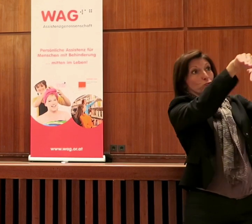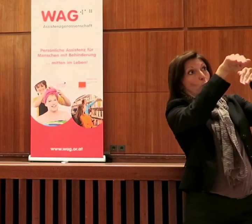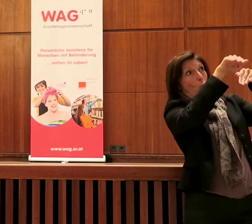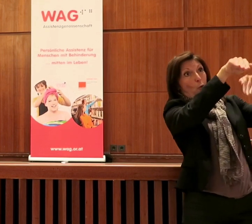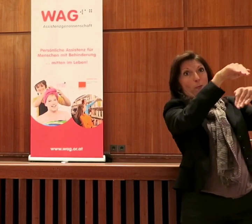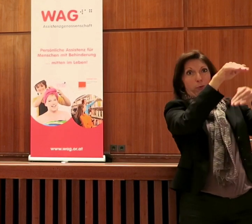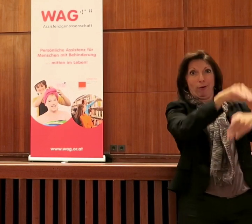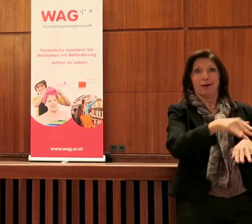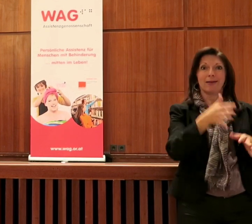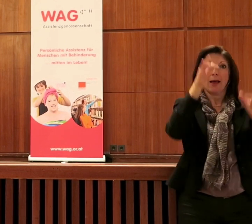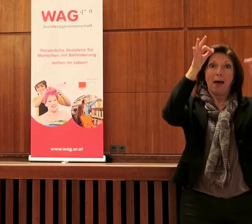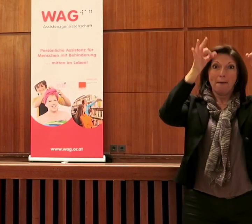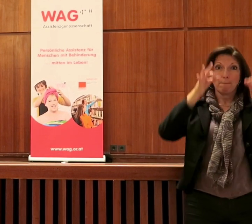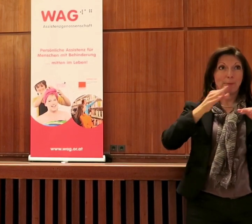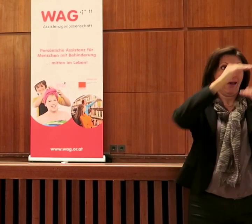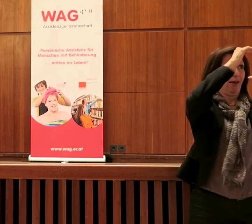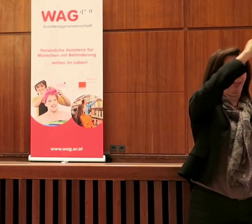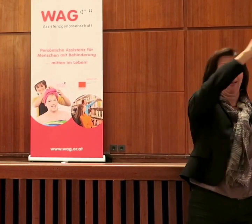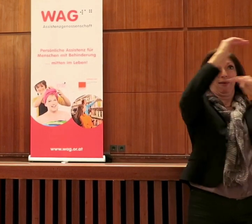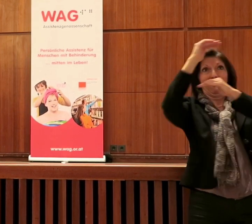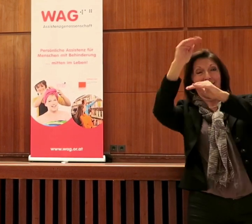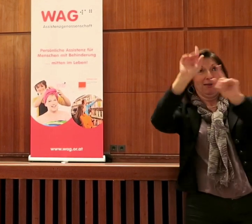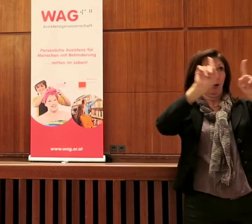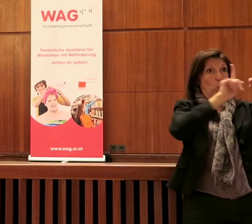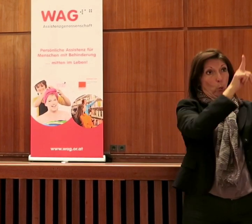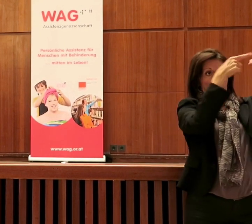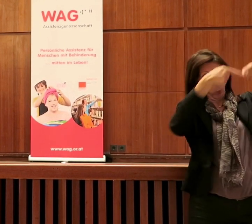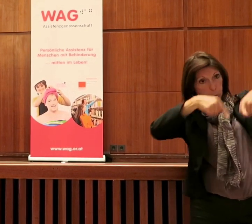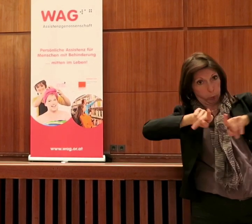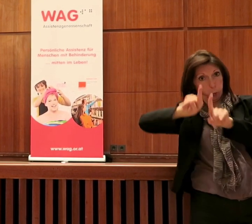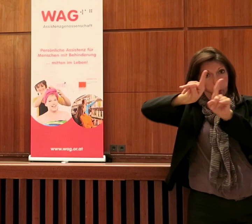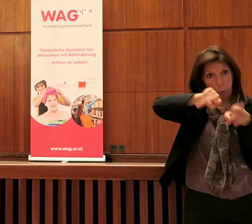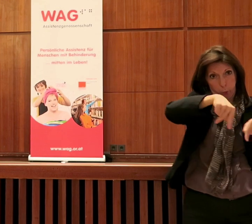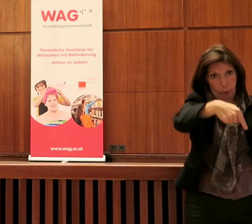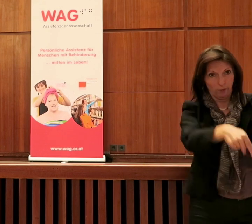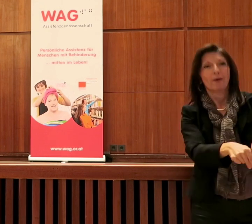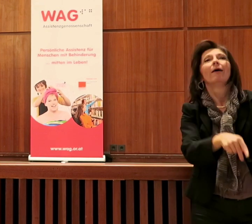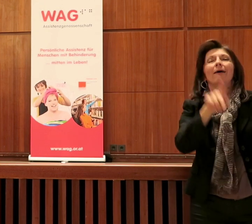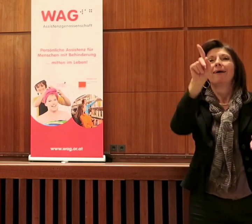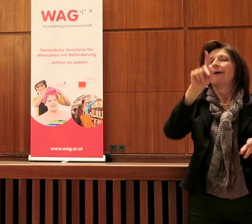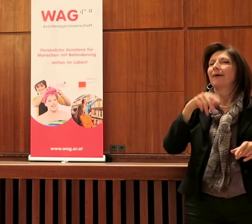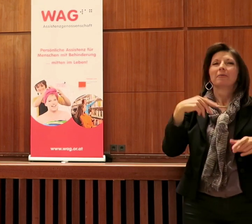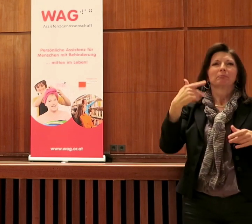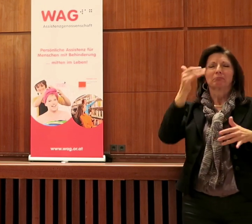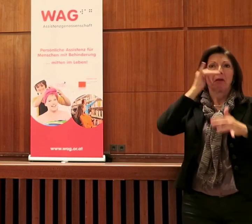[Lachen] Das hat eine deutsche Touristen gesehen,